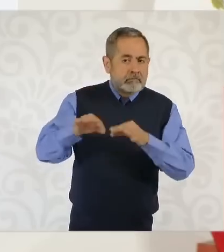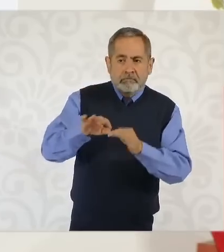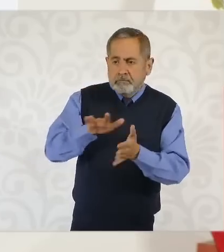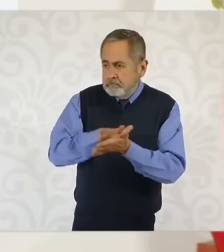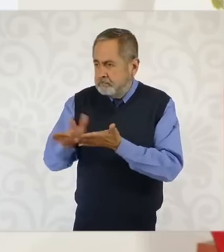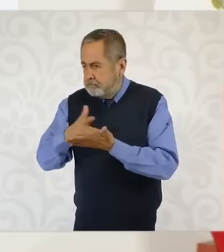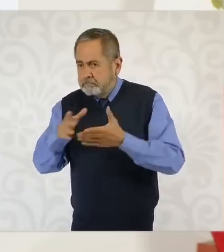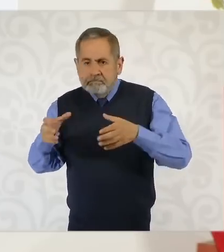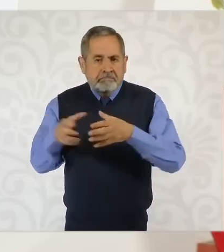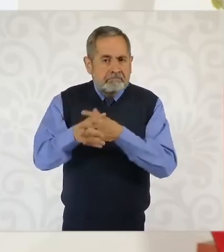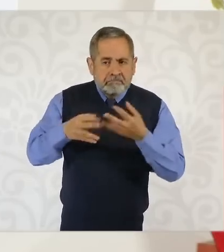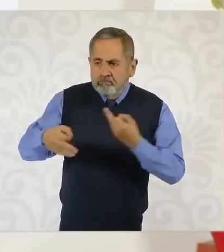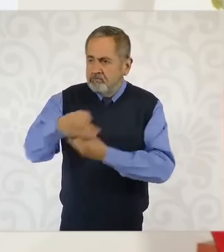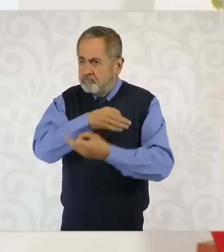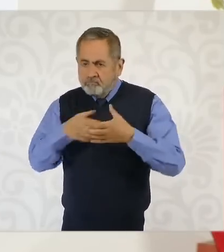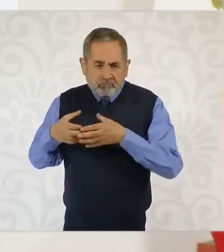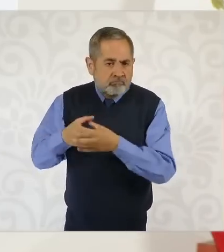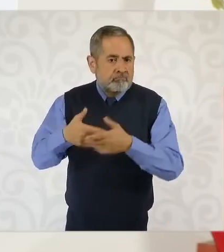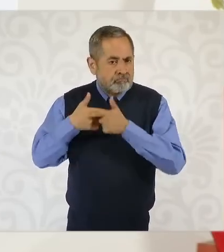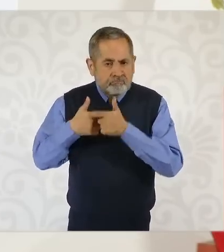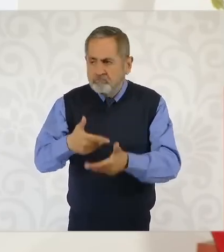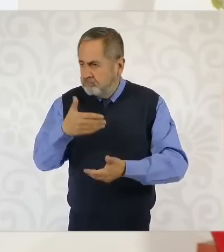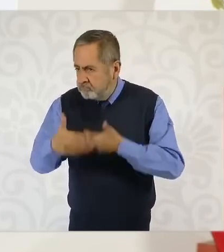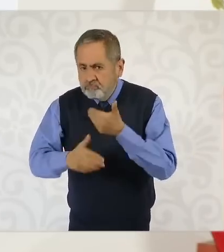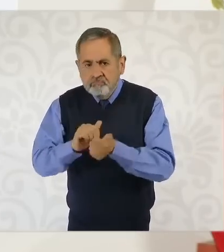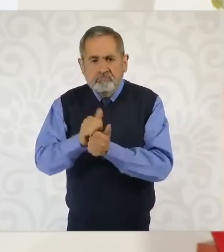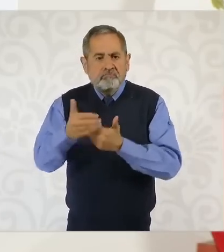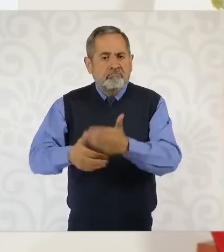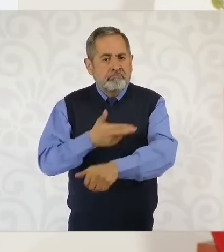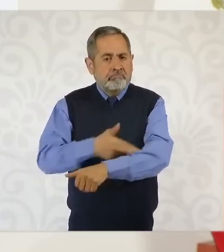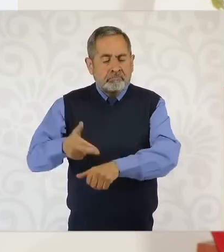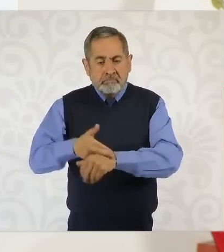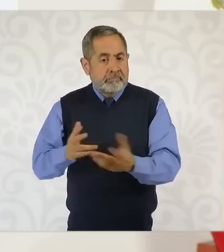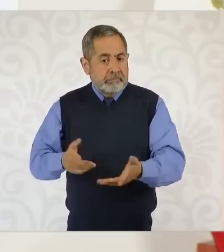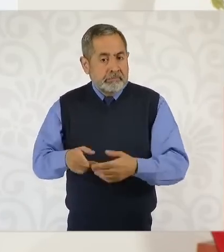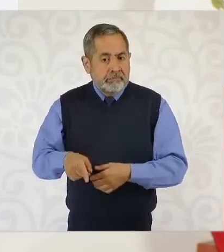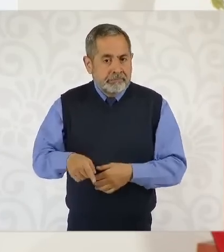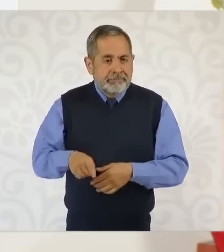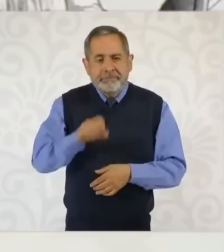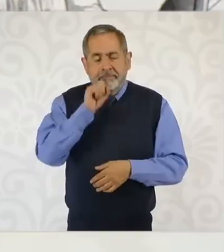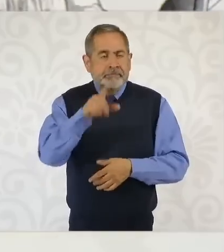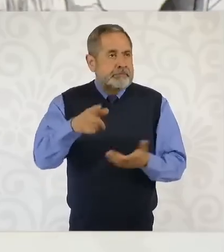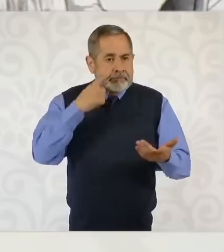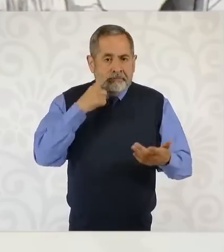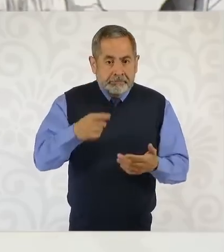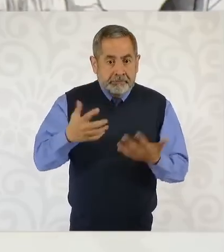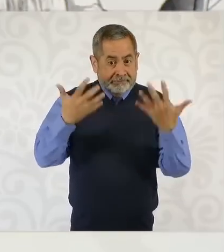que se siga desarrollando y eh la industria Automotriz fíjense la industria Automotriz